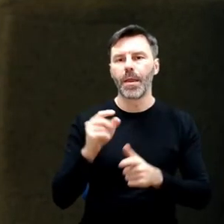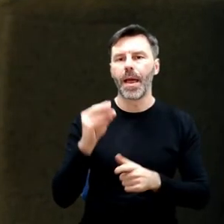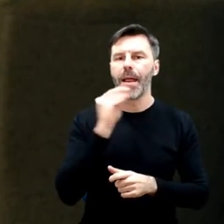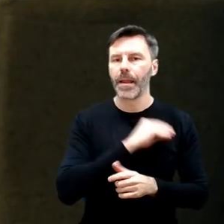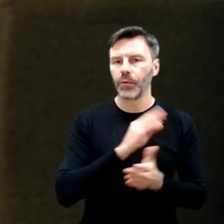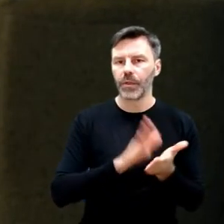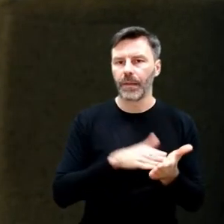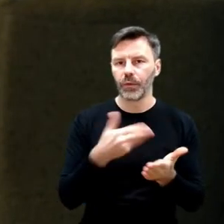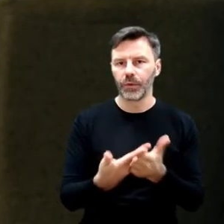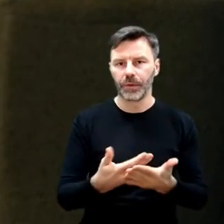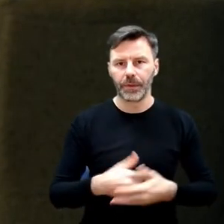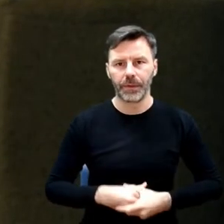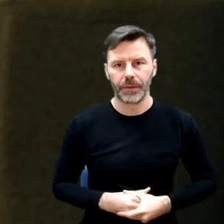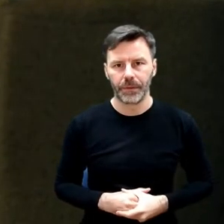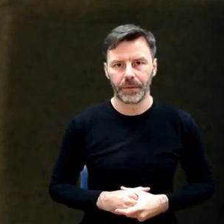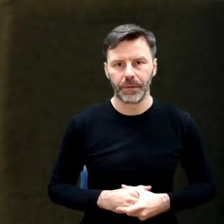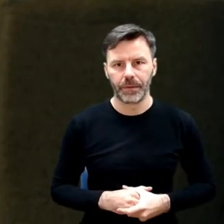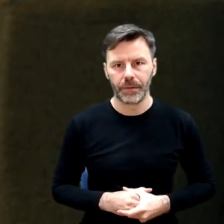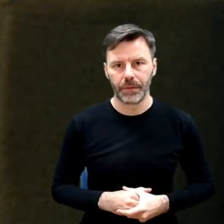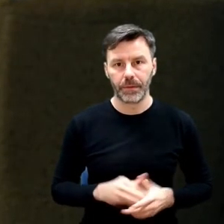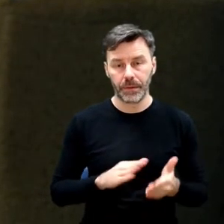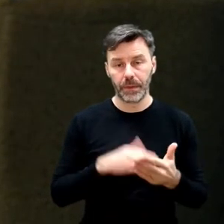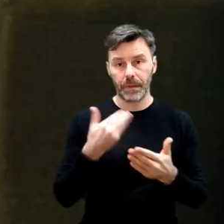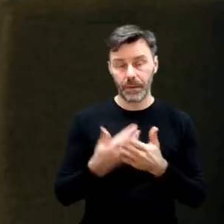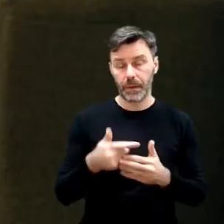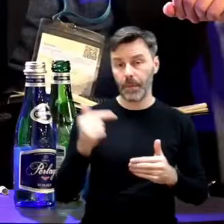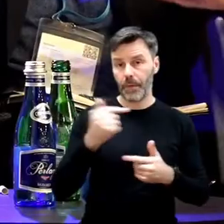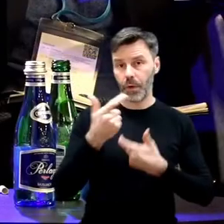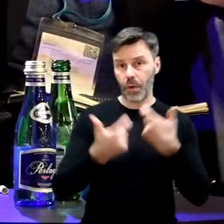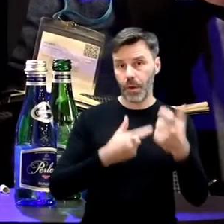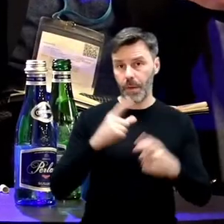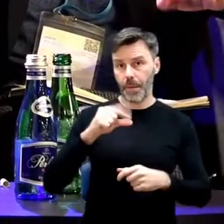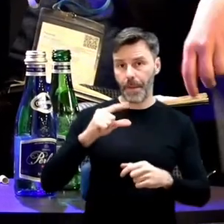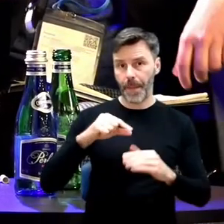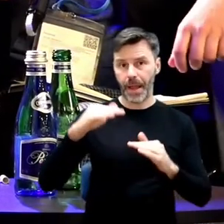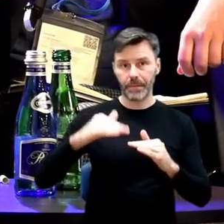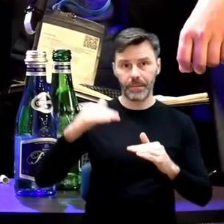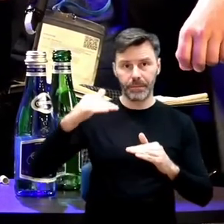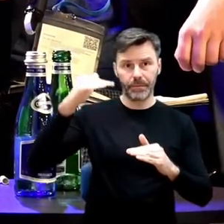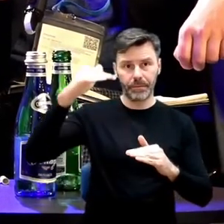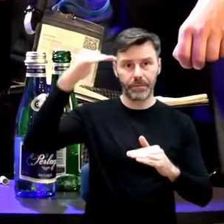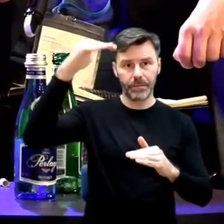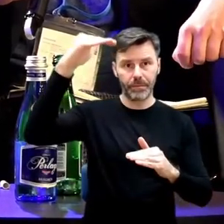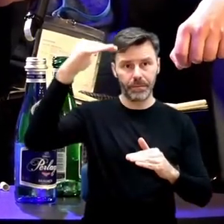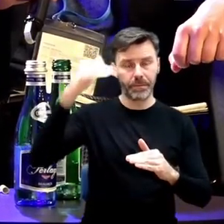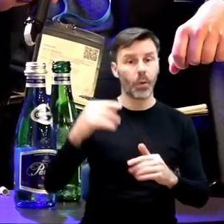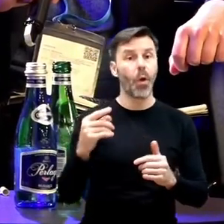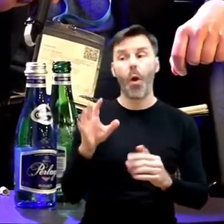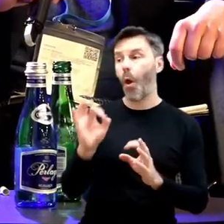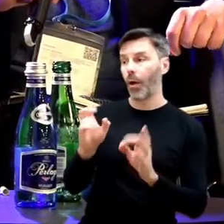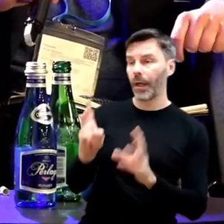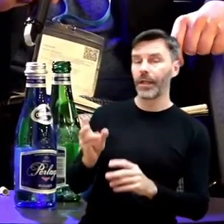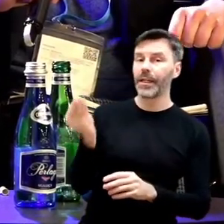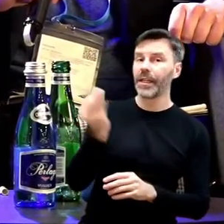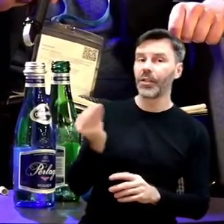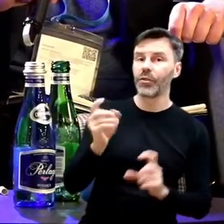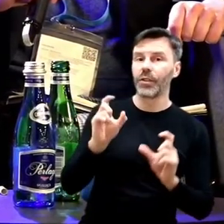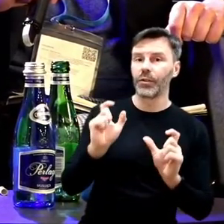Powinien dawać przykład parkingami wielopoziomowymi. Dobrze i czym jeszcze? No ale bo to jest...